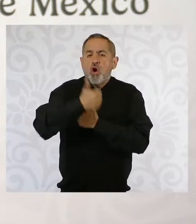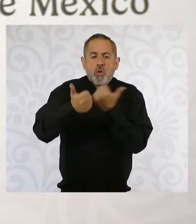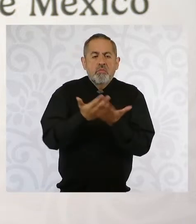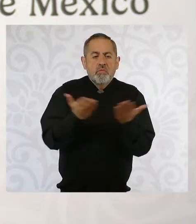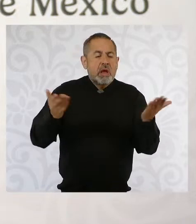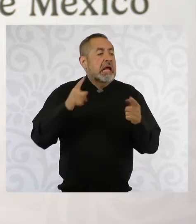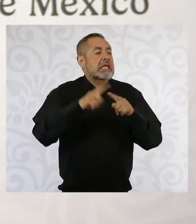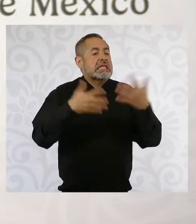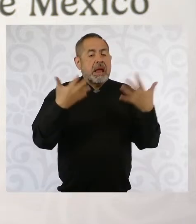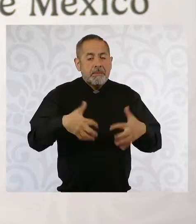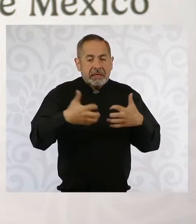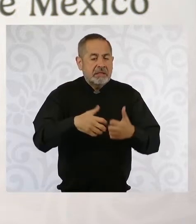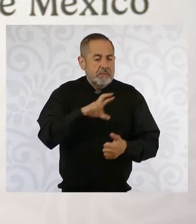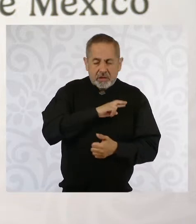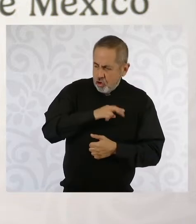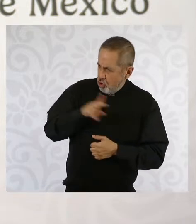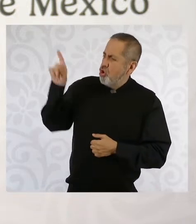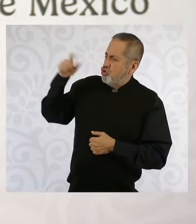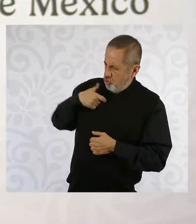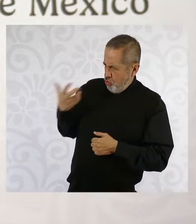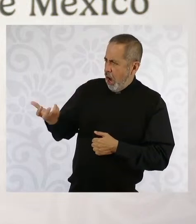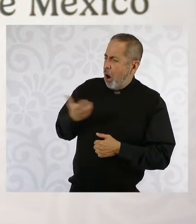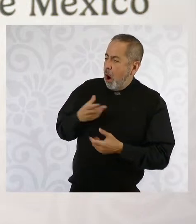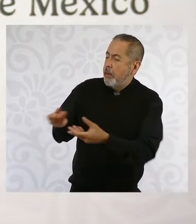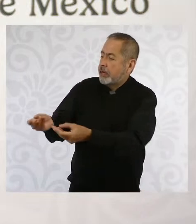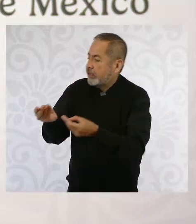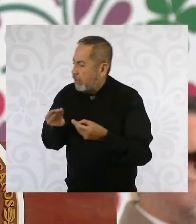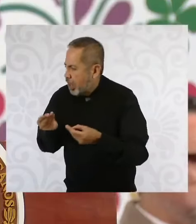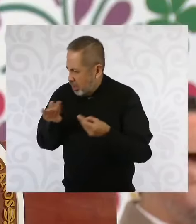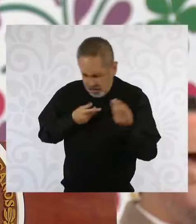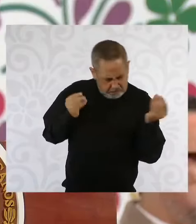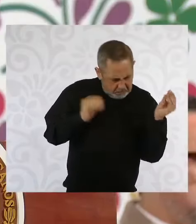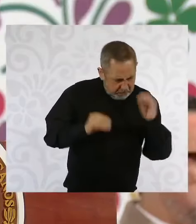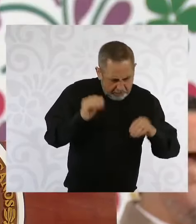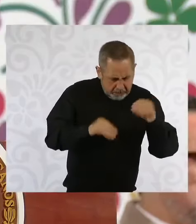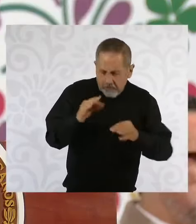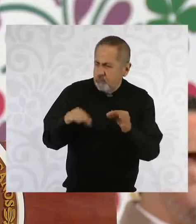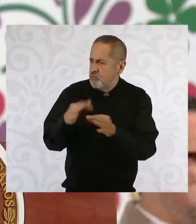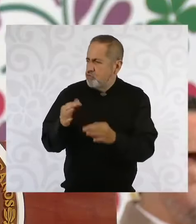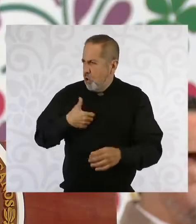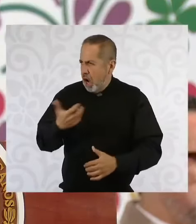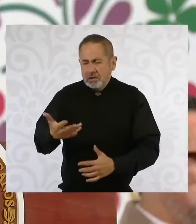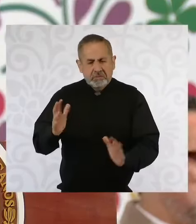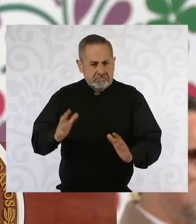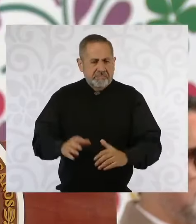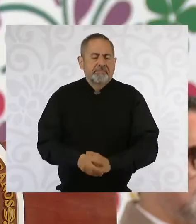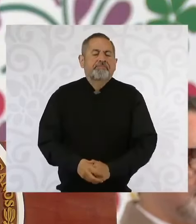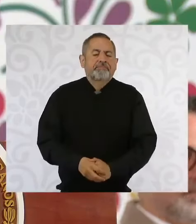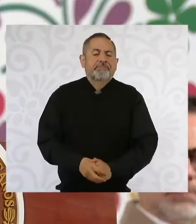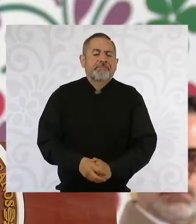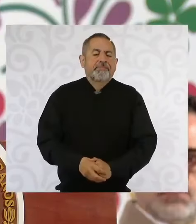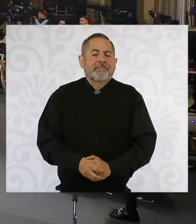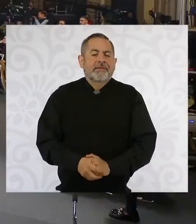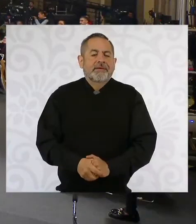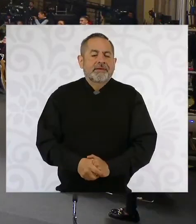privada ofrece las mejores condiciones para poder construirlo bueno eh elor